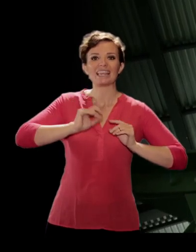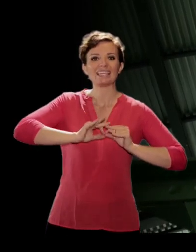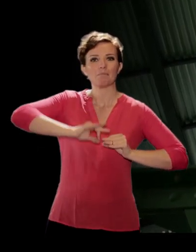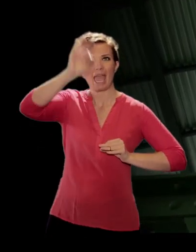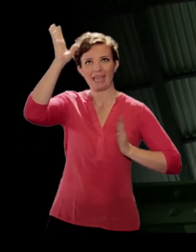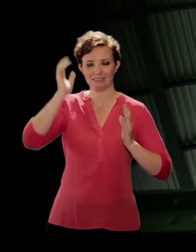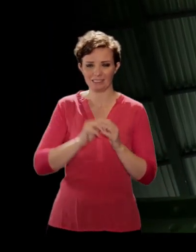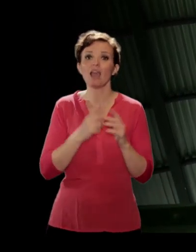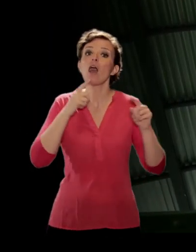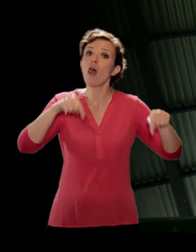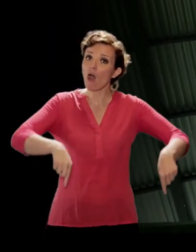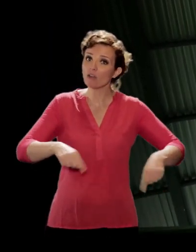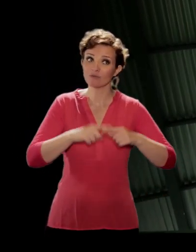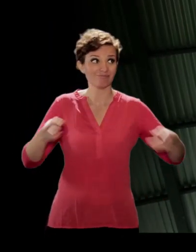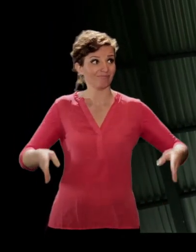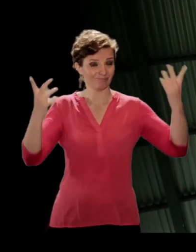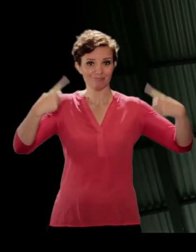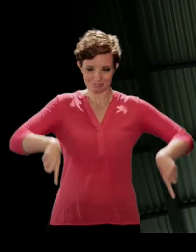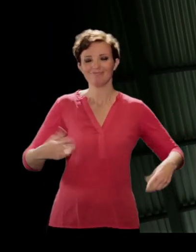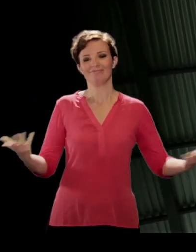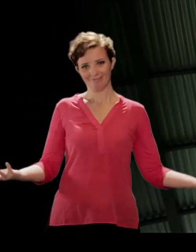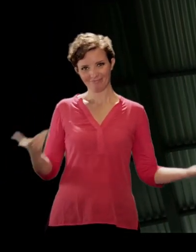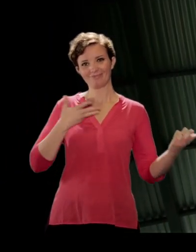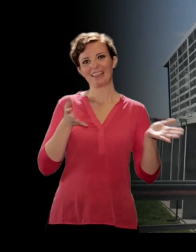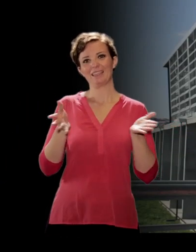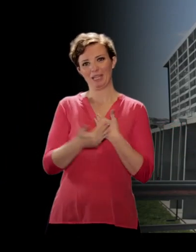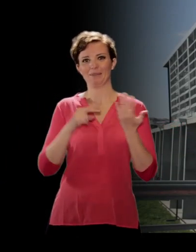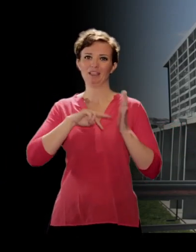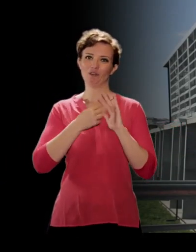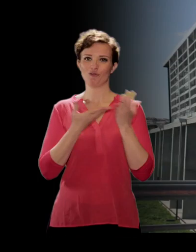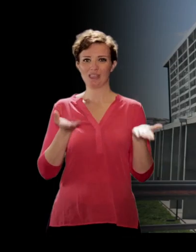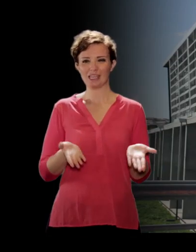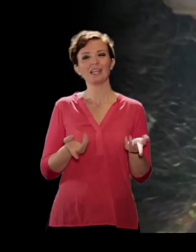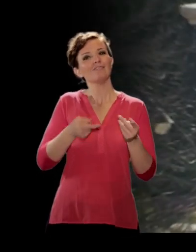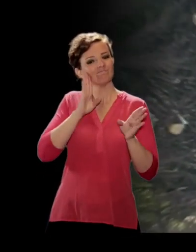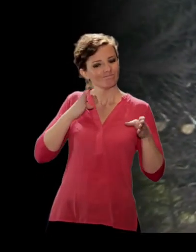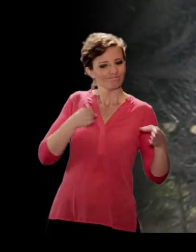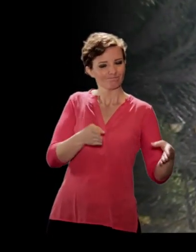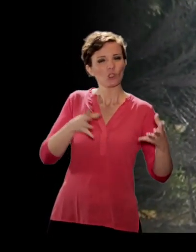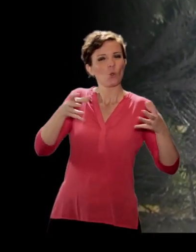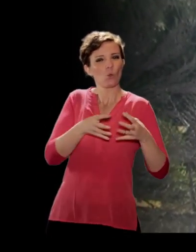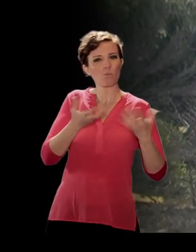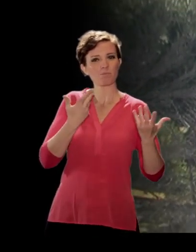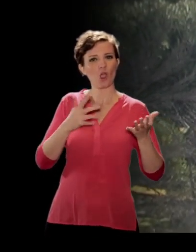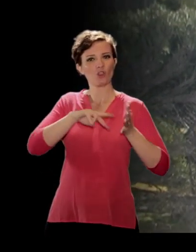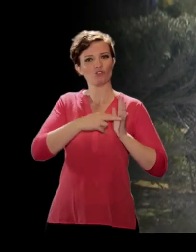Oggi questo edificio ospita il Dipartimento di Ingegneria, in particolare il gruppo di ingegneria civile.